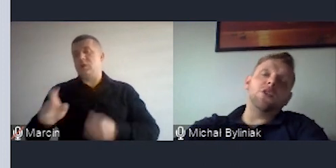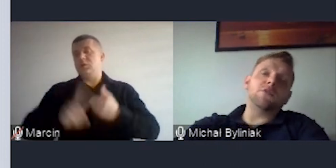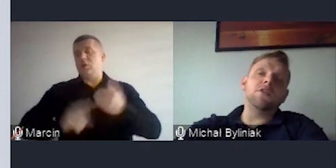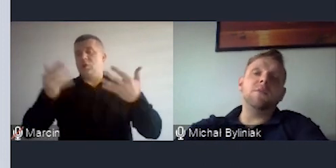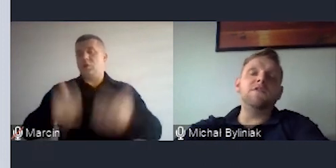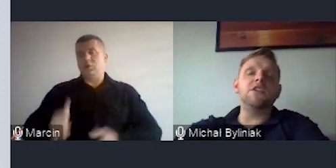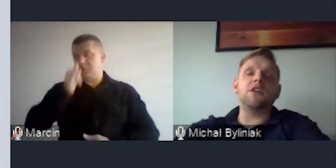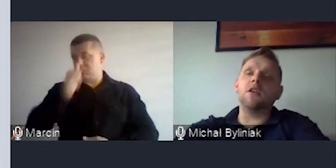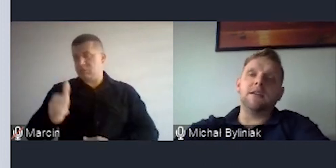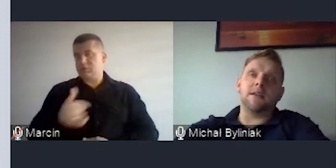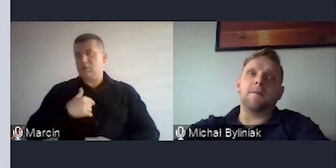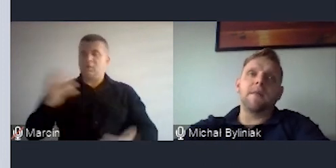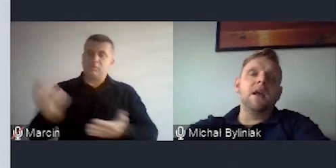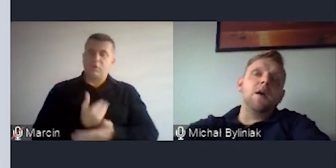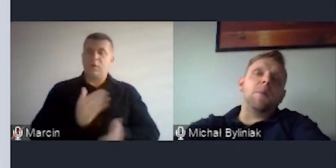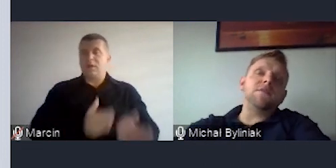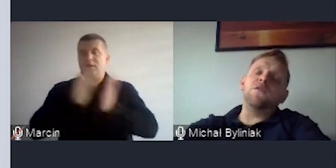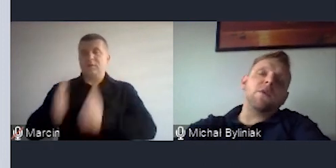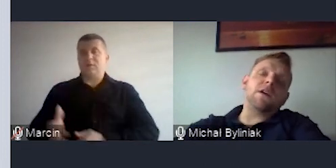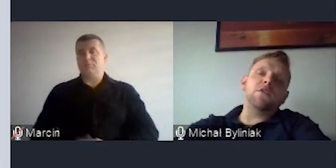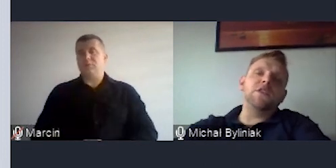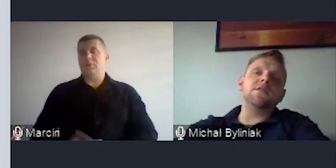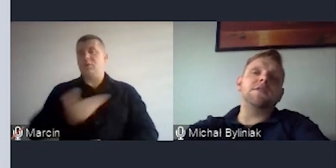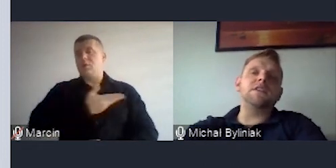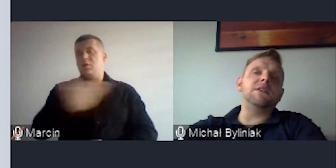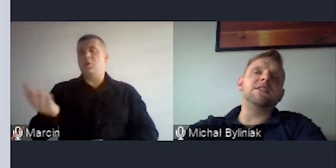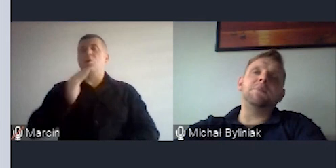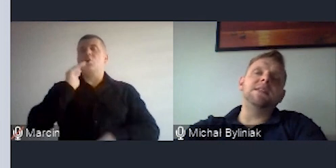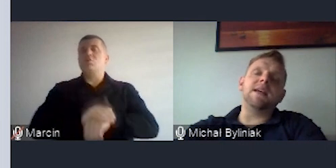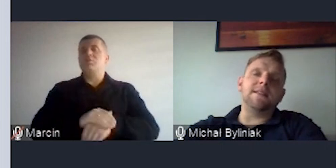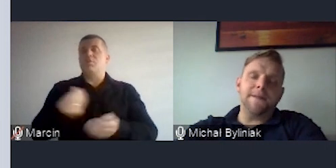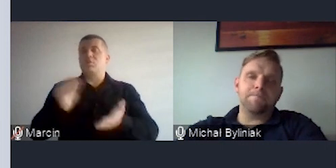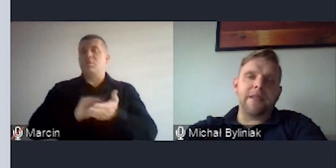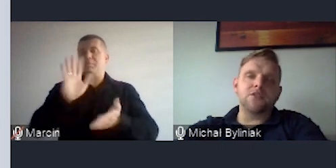uniemożliwi mi wzięcie kolejnej. Państwo w umowach o dofinansowanie macie zapisane,